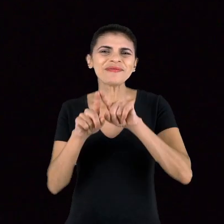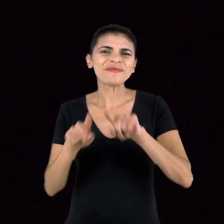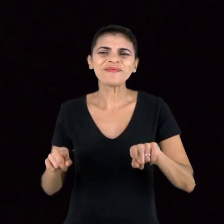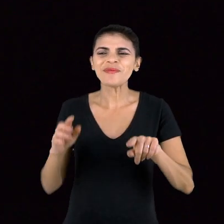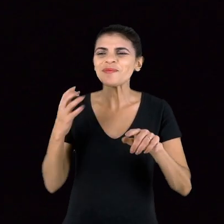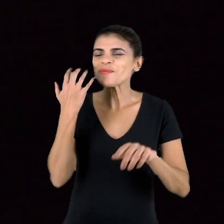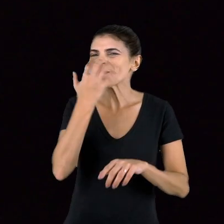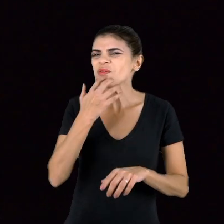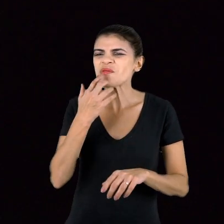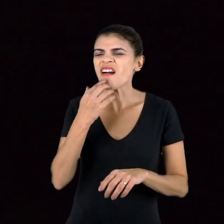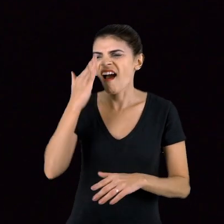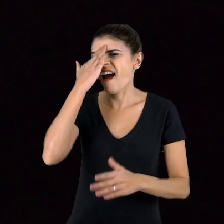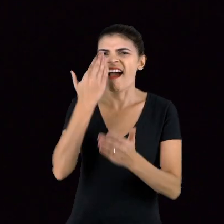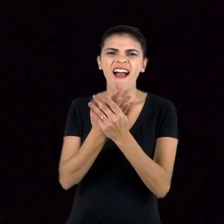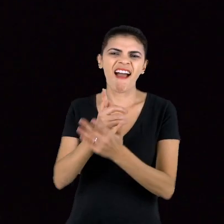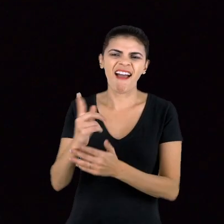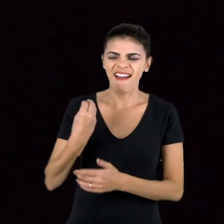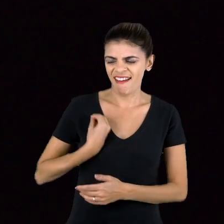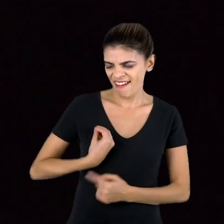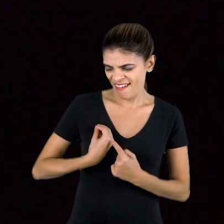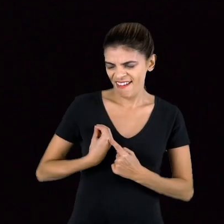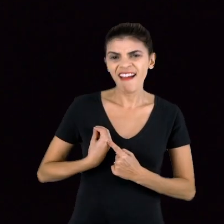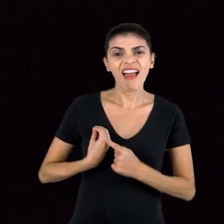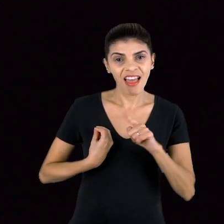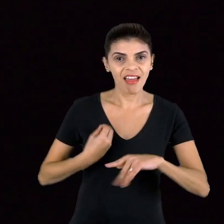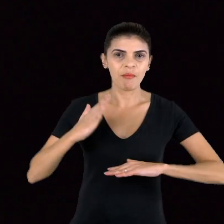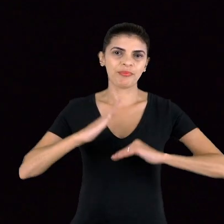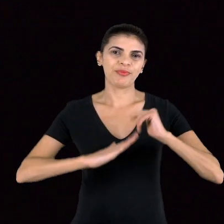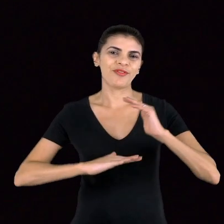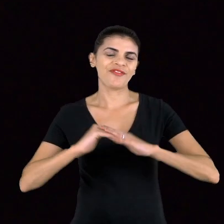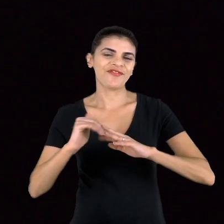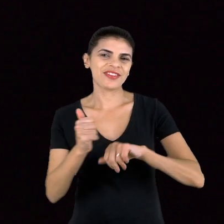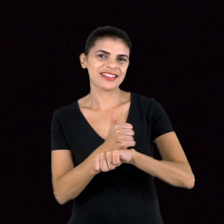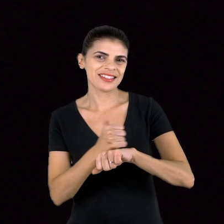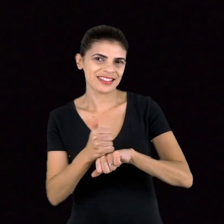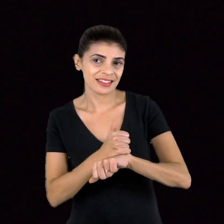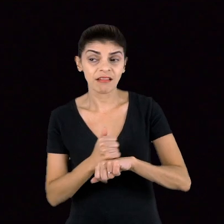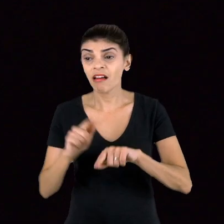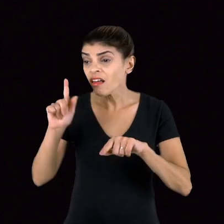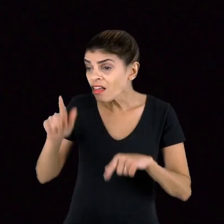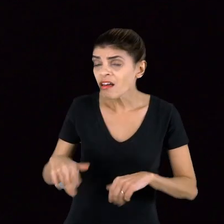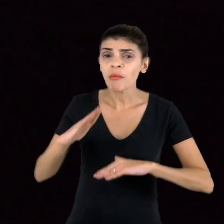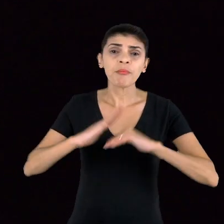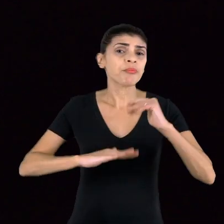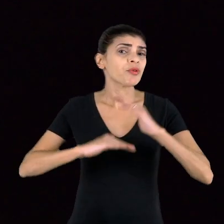que você tá numa profissão... Que é uma profissão. Como outra qualquer, né? - Exatamente!